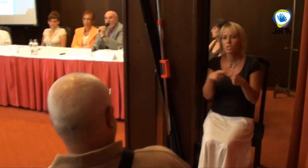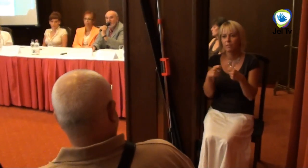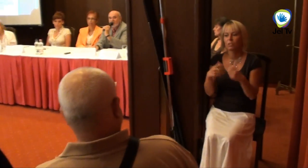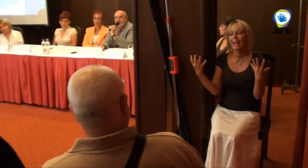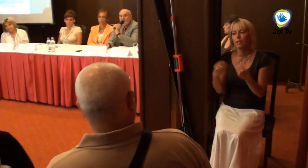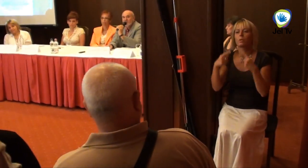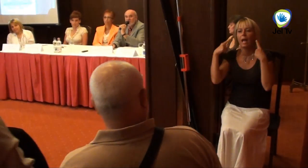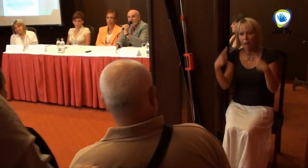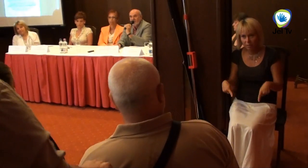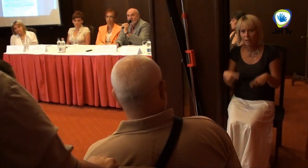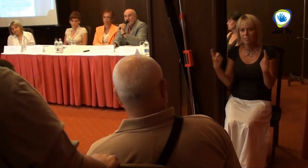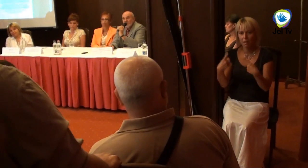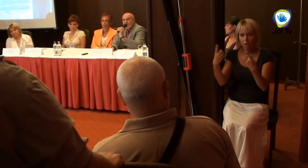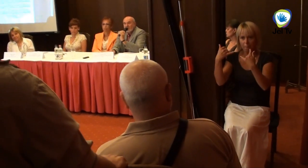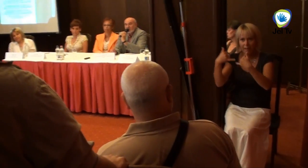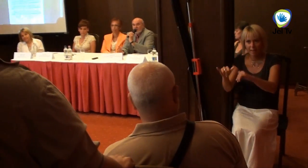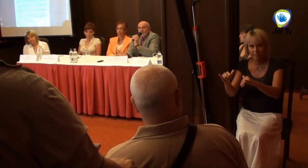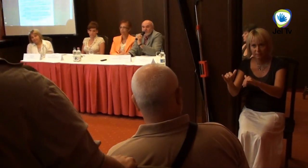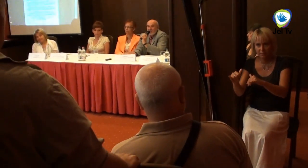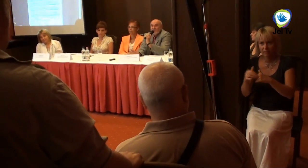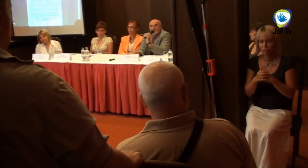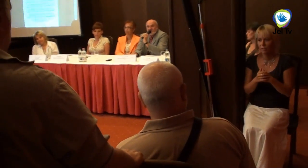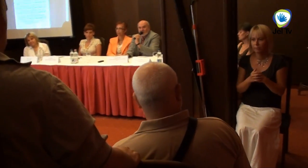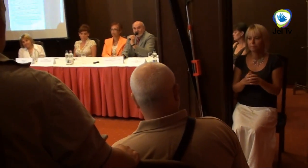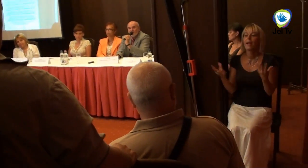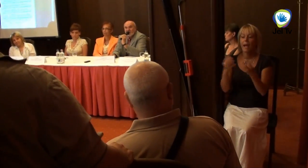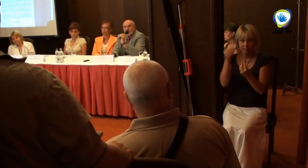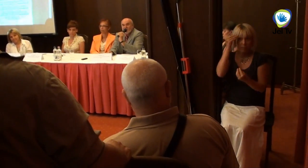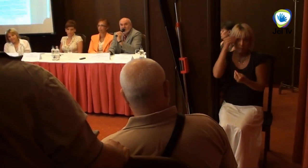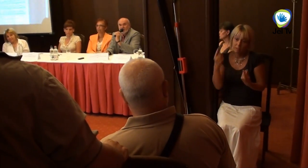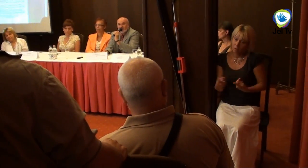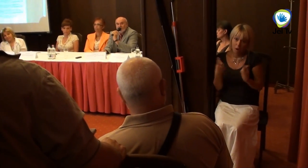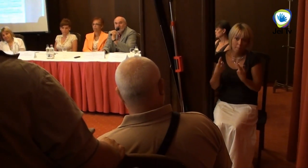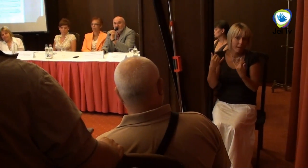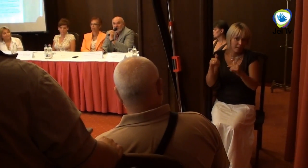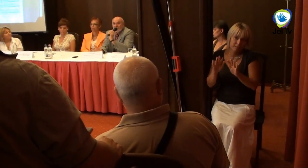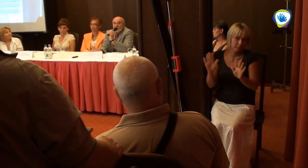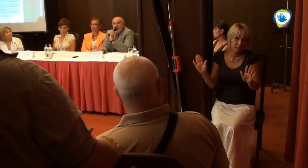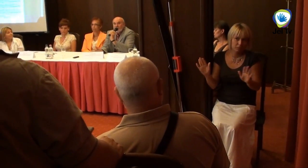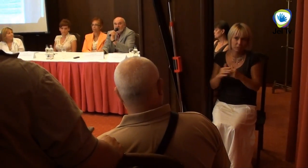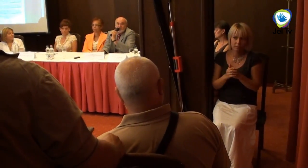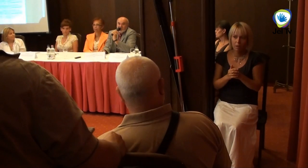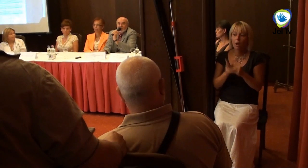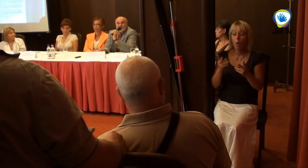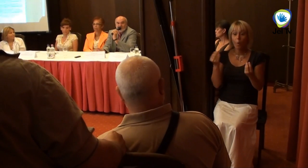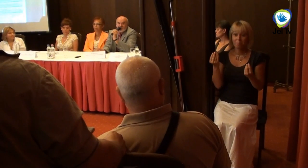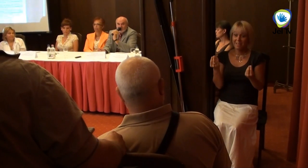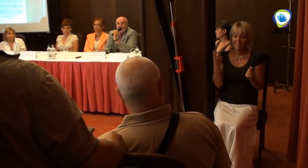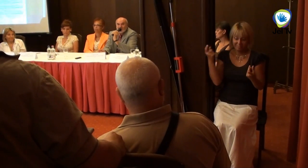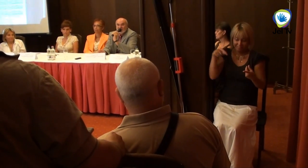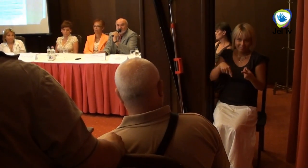Együtt határozták el a kampányindítást. Egyetértenek a kampányindítással, de hogy miért nem jöttek el, arra nem tudják a választ.